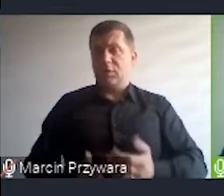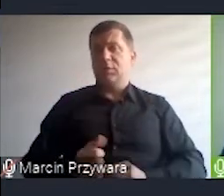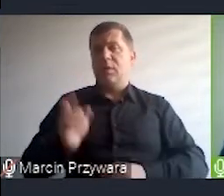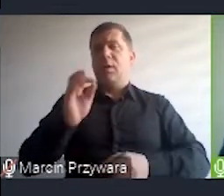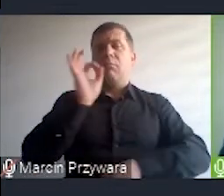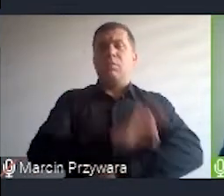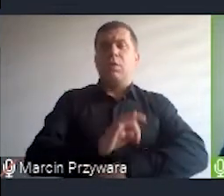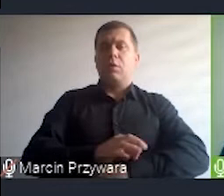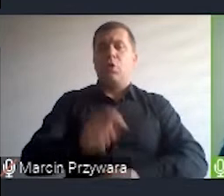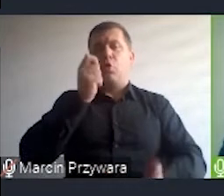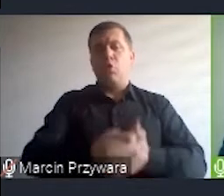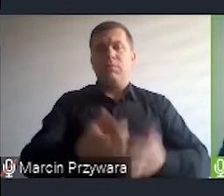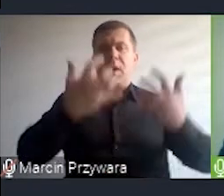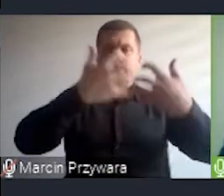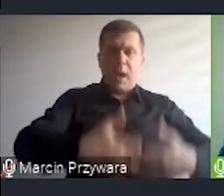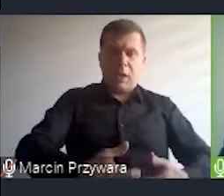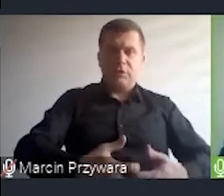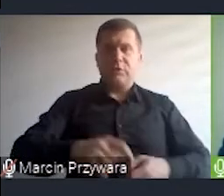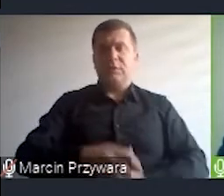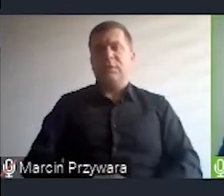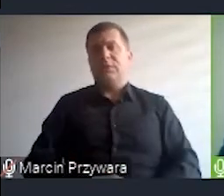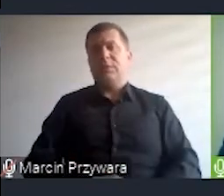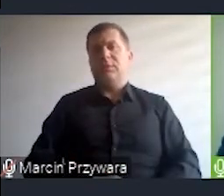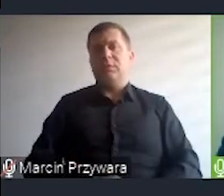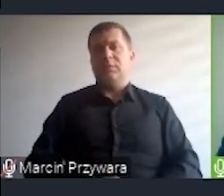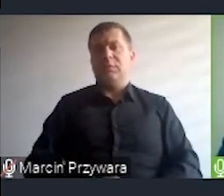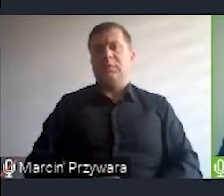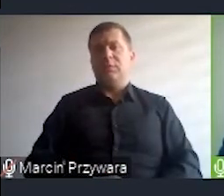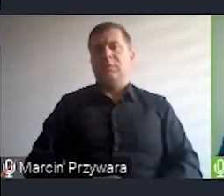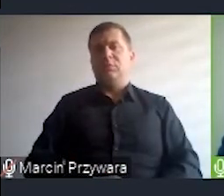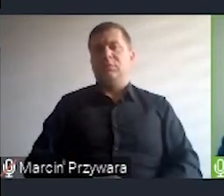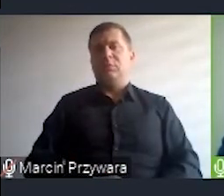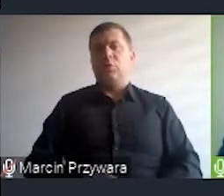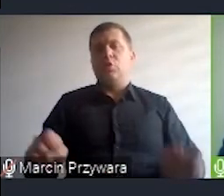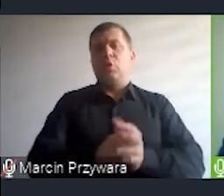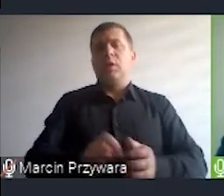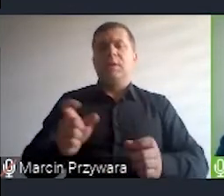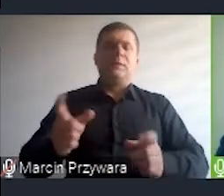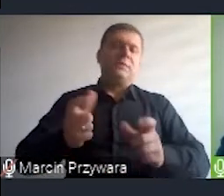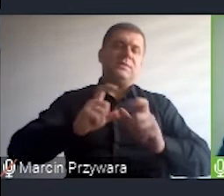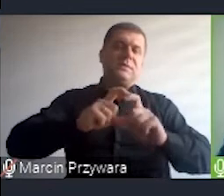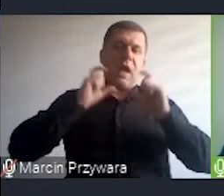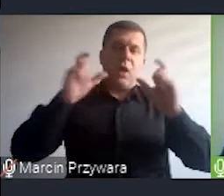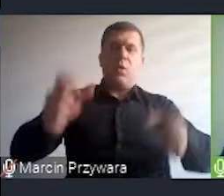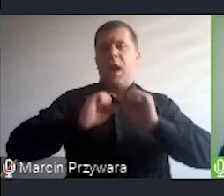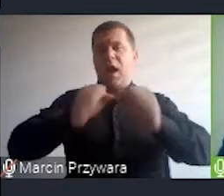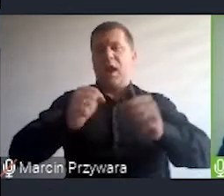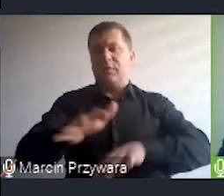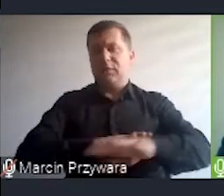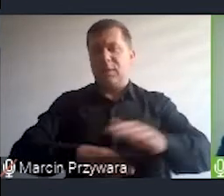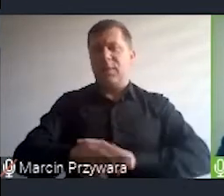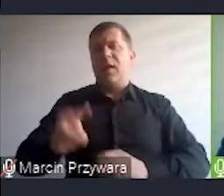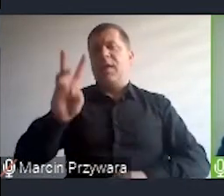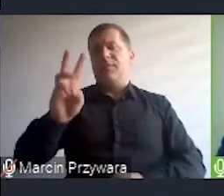gdzie kupuje się maszyny, chociażby do zakładów aktywizacji zawodowych czy warsztatów terapii zajęciowej.